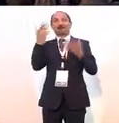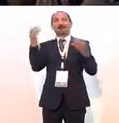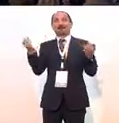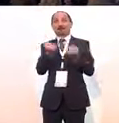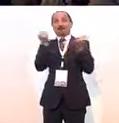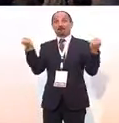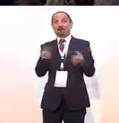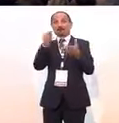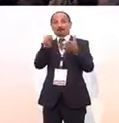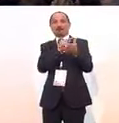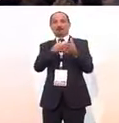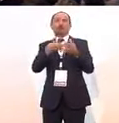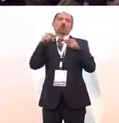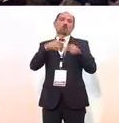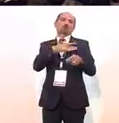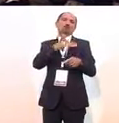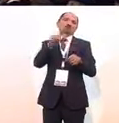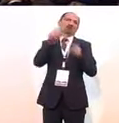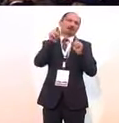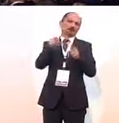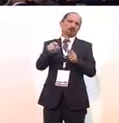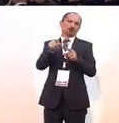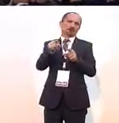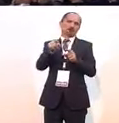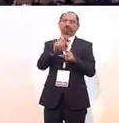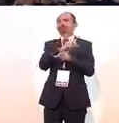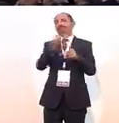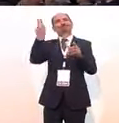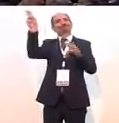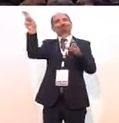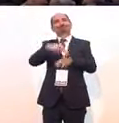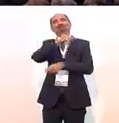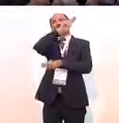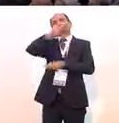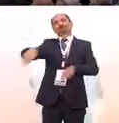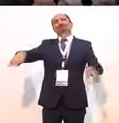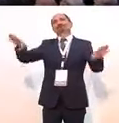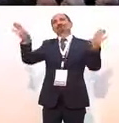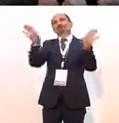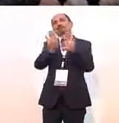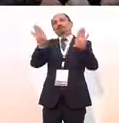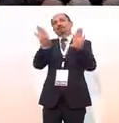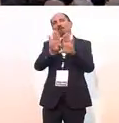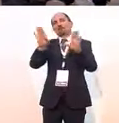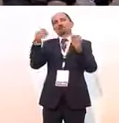questo spirito, allora noi termineremo la campagna elettorale essendo il primo gruppo